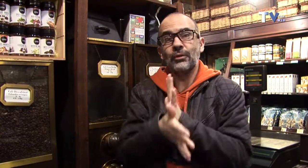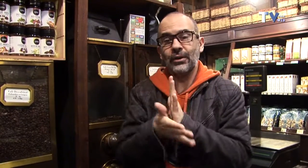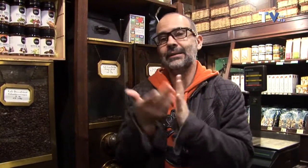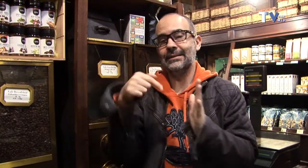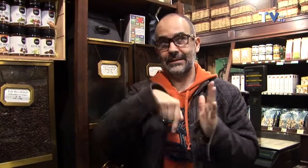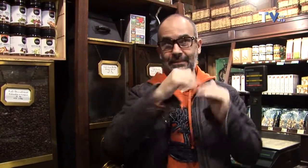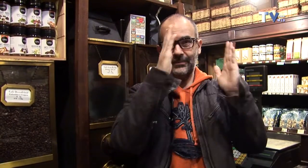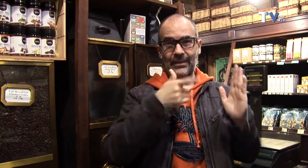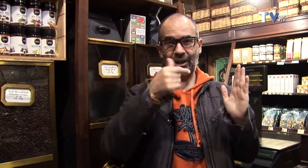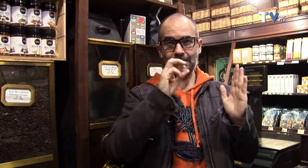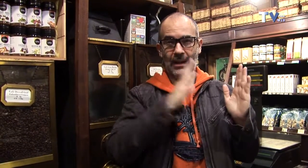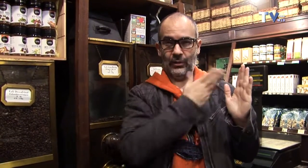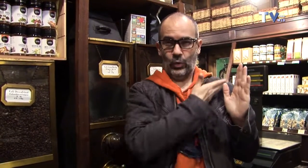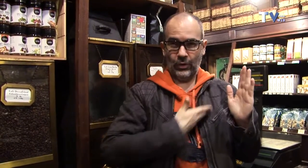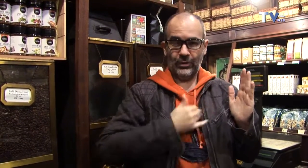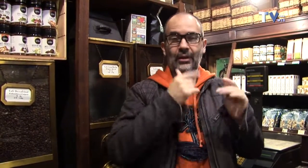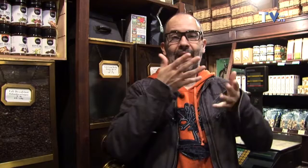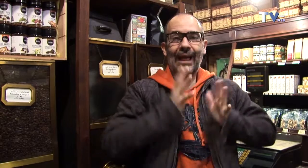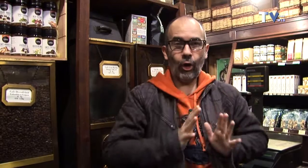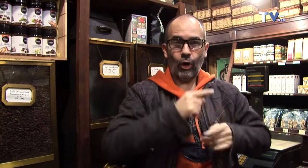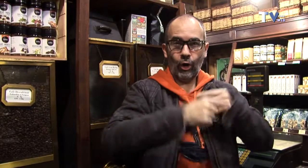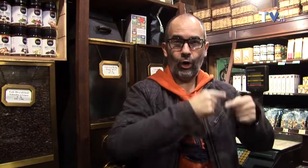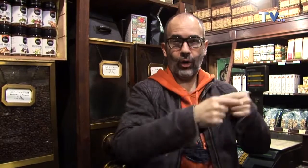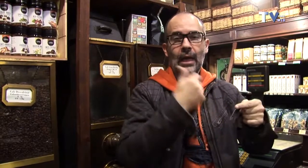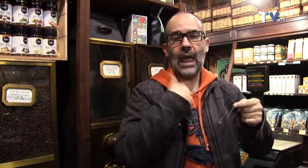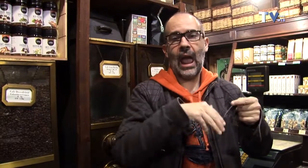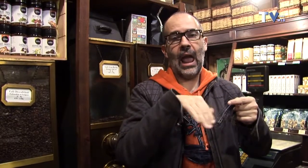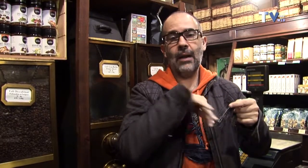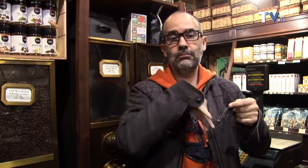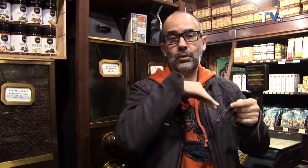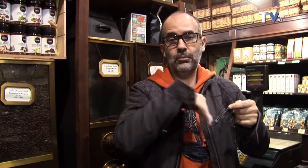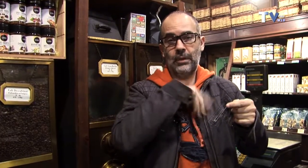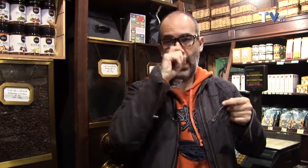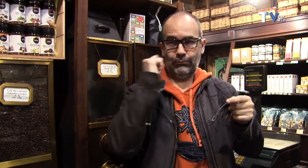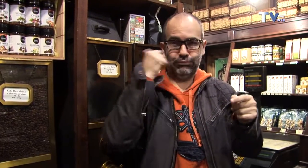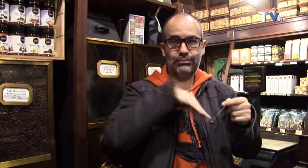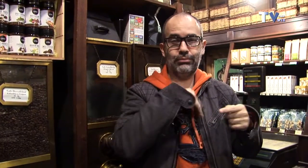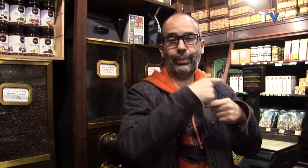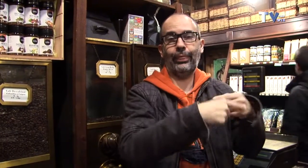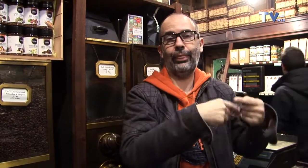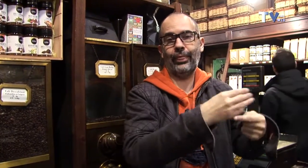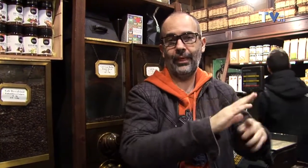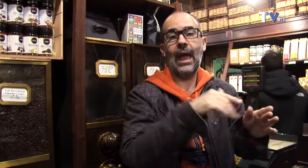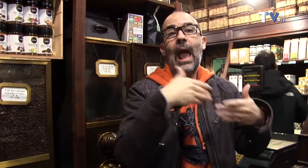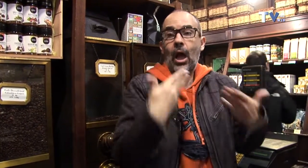Pasaron los años hasta hoy que ya han retomado el contacto. Porque tanto Gispert como sus hijos y descendientes